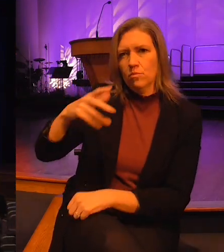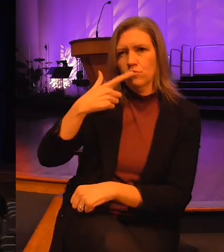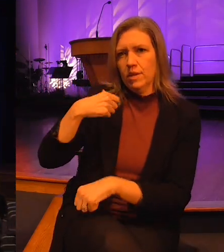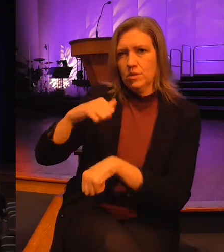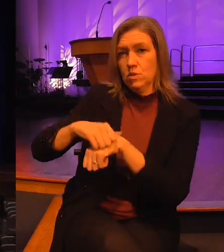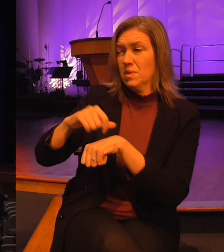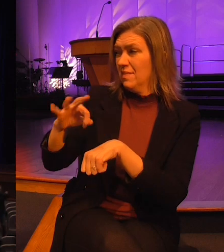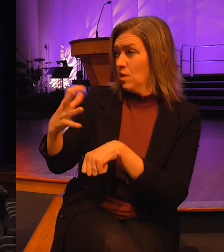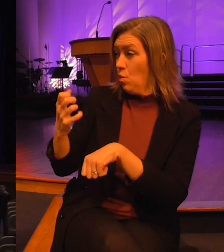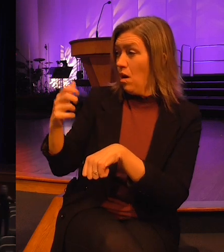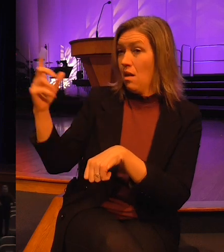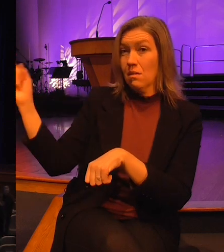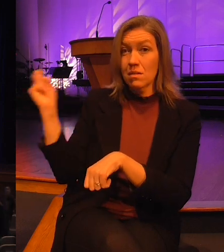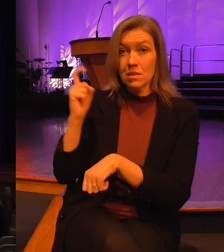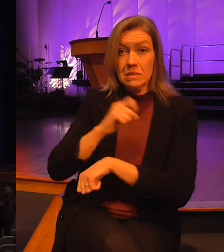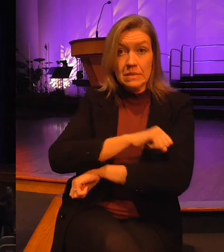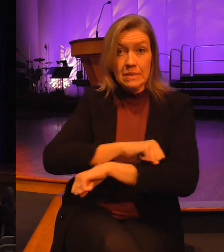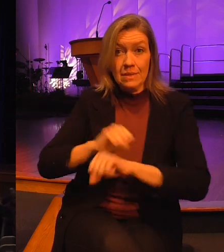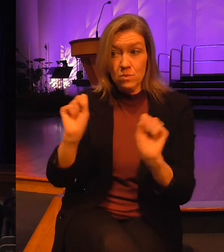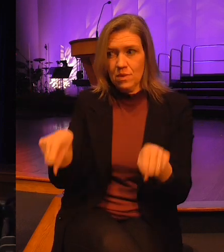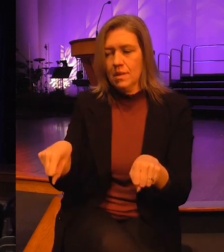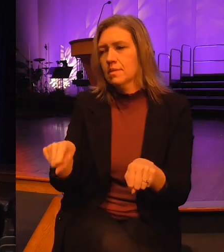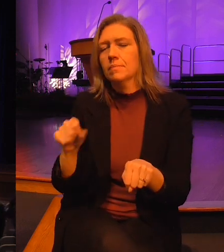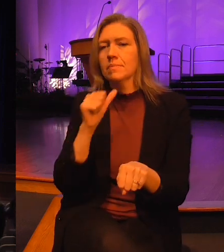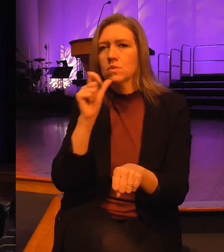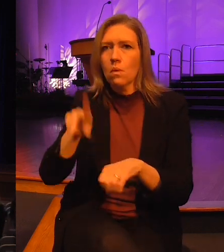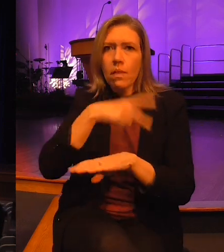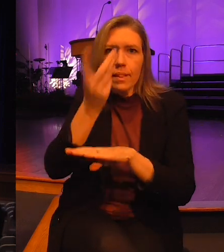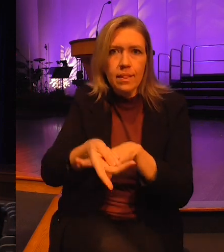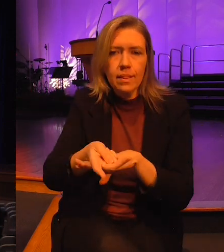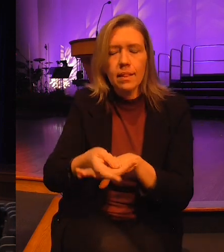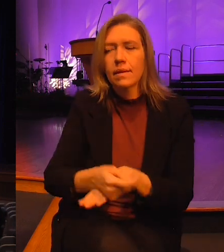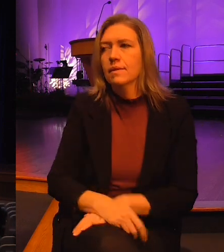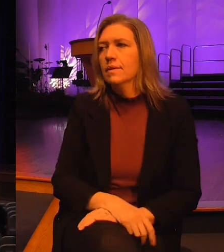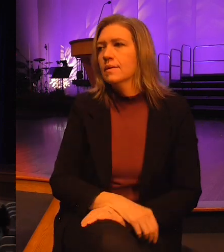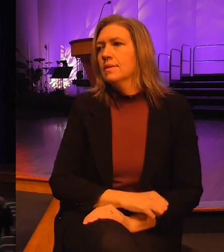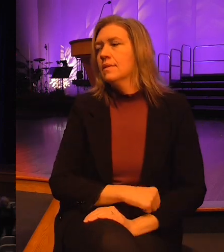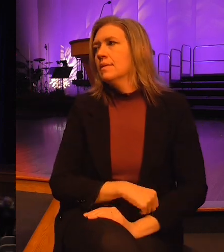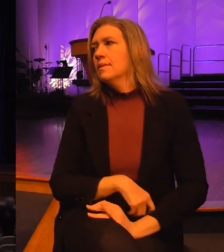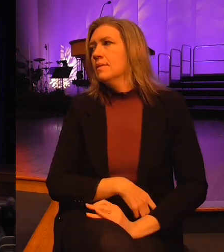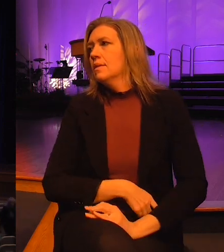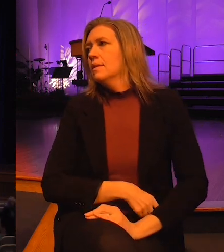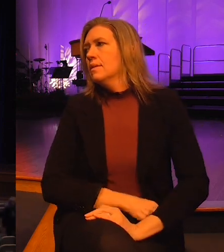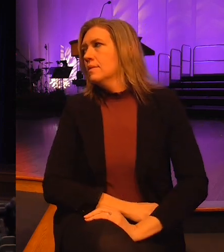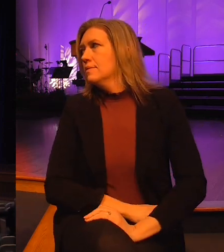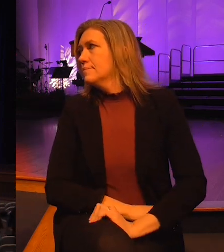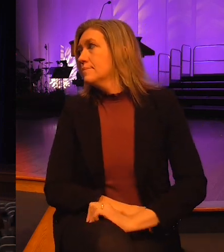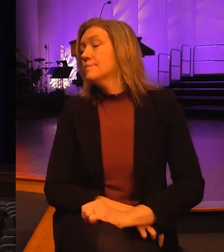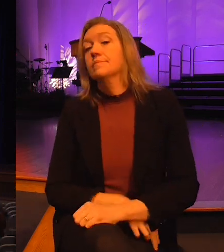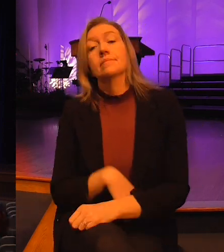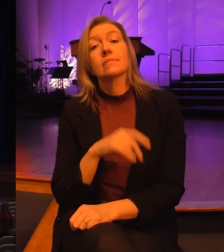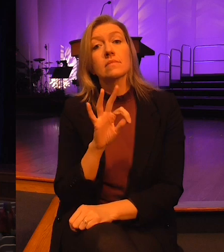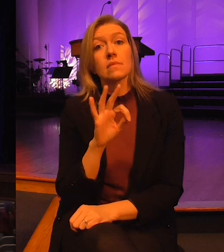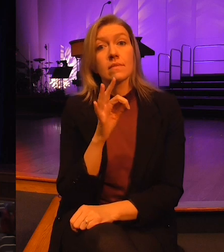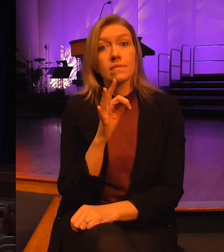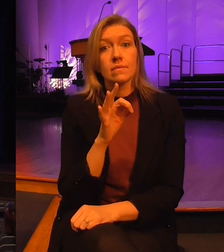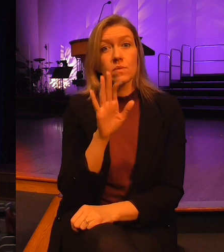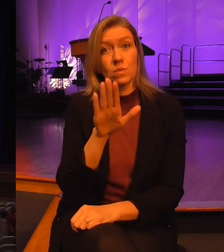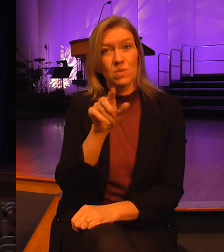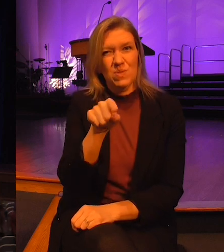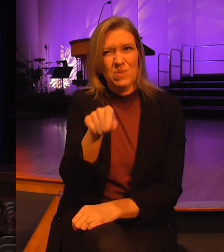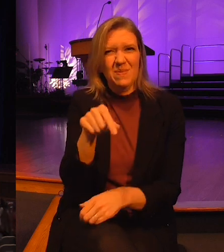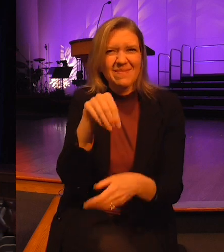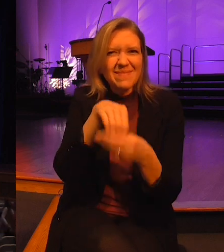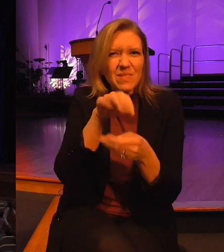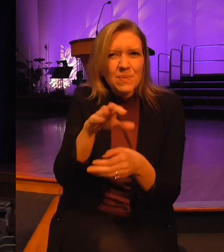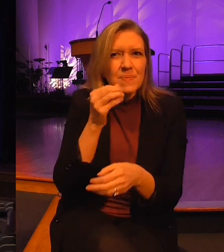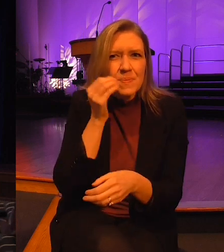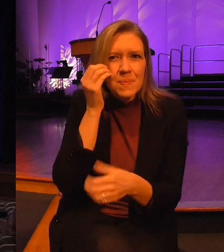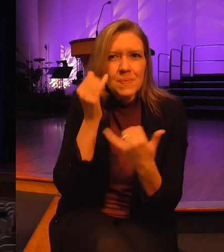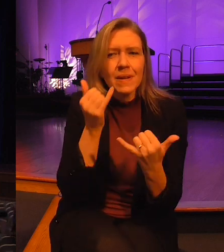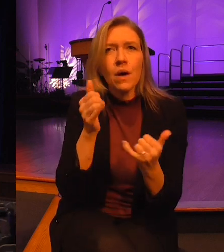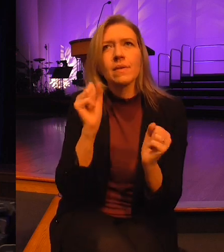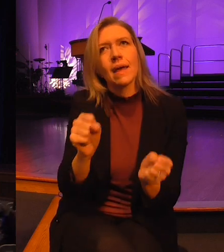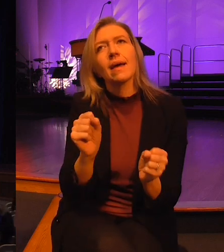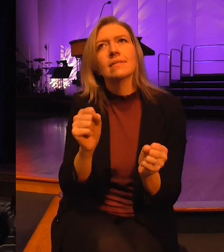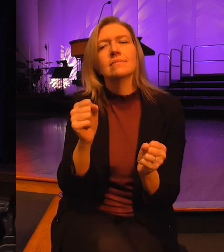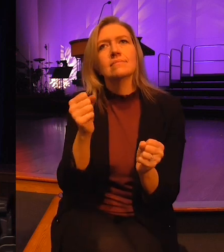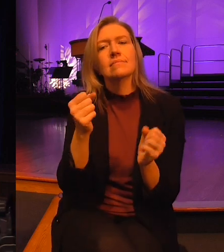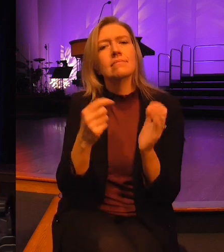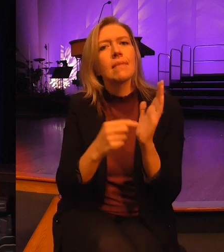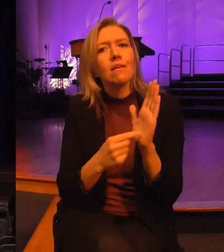tropezar y, si estás mirando. en casa puedes tener una piedra roja metafórica, puedes encontrar algo